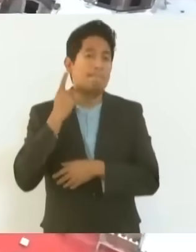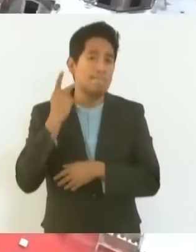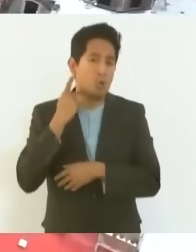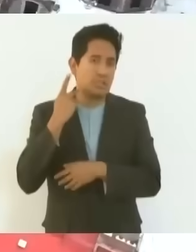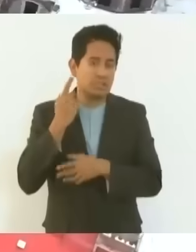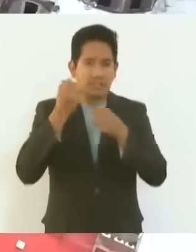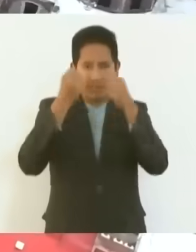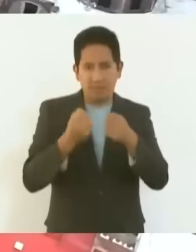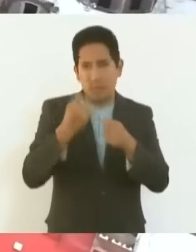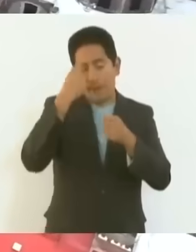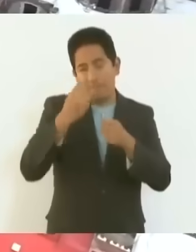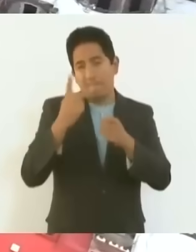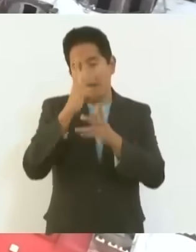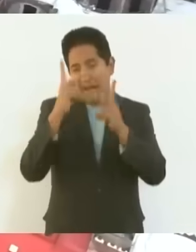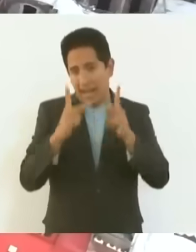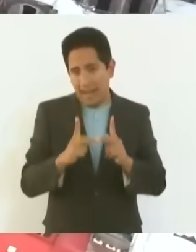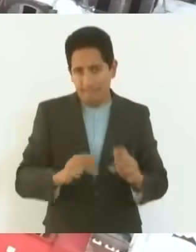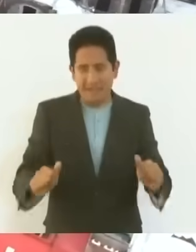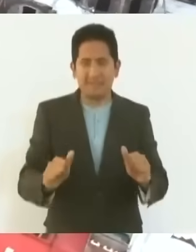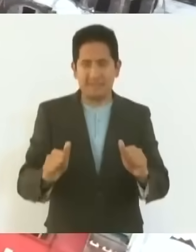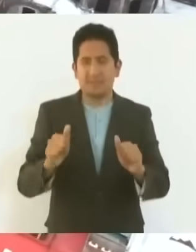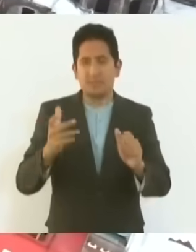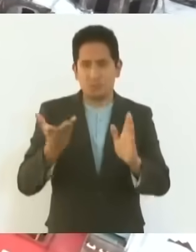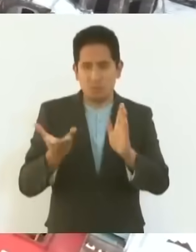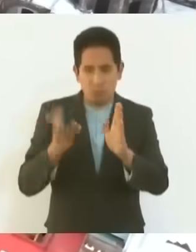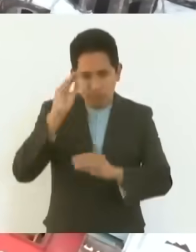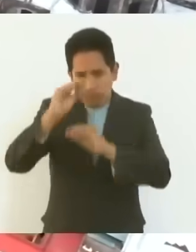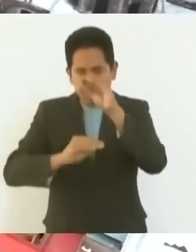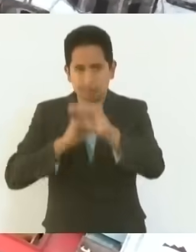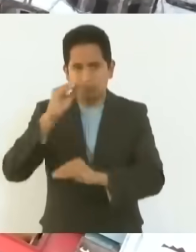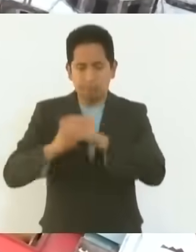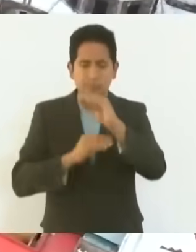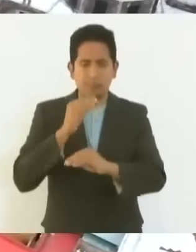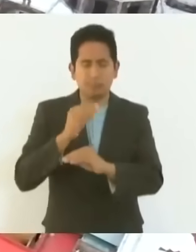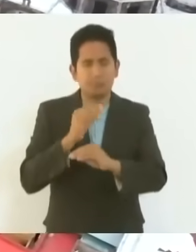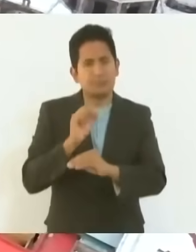de construcción de la justicia si no se atienden las causas profundas de la violencia.